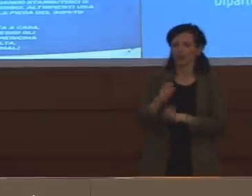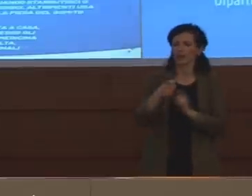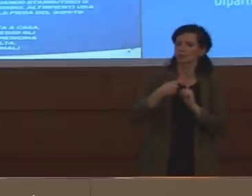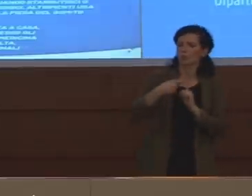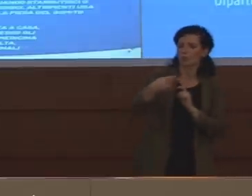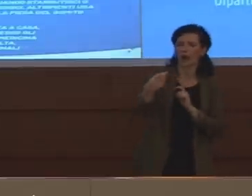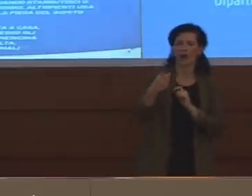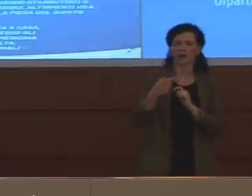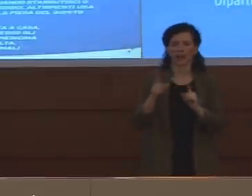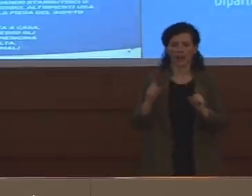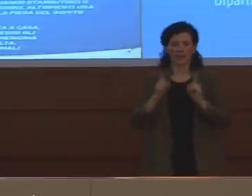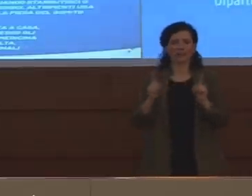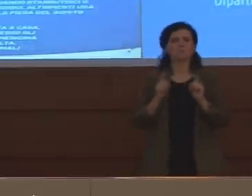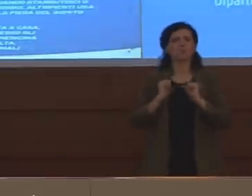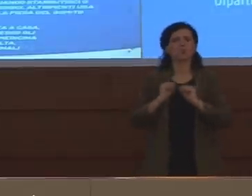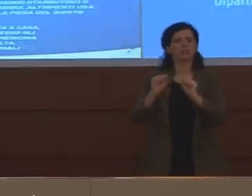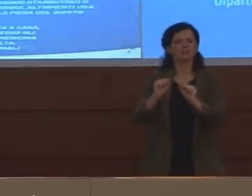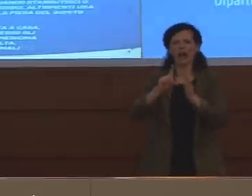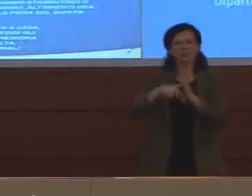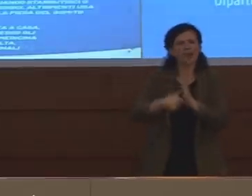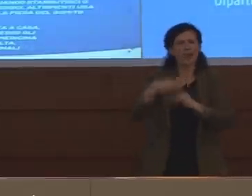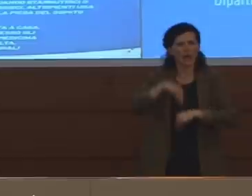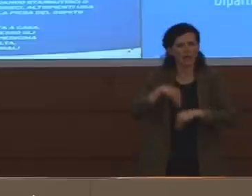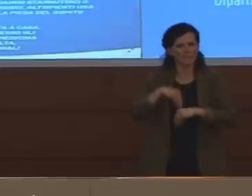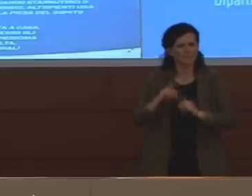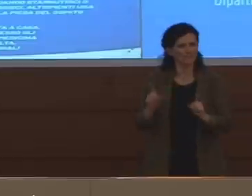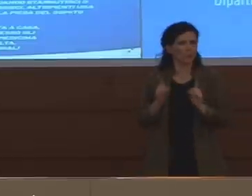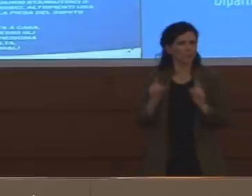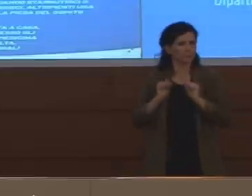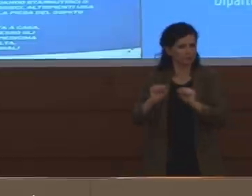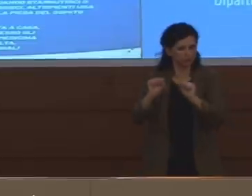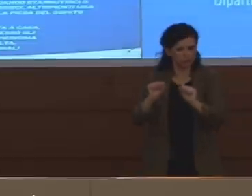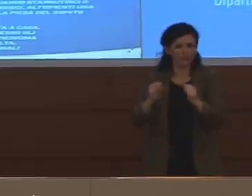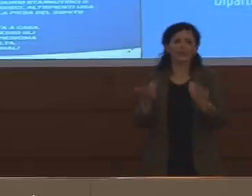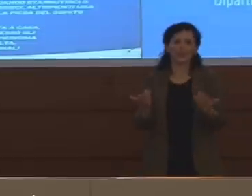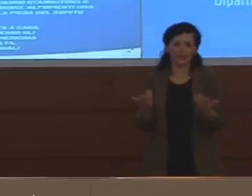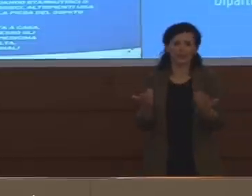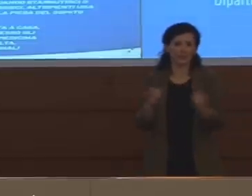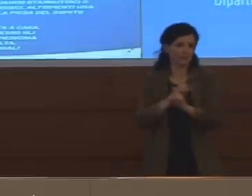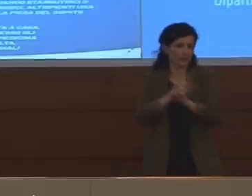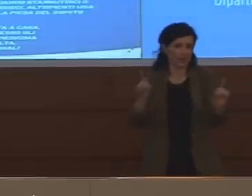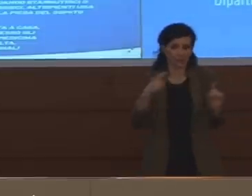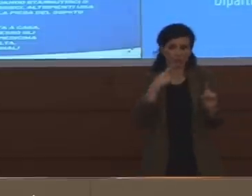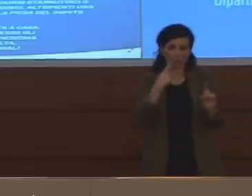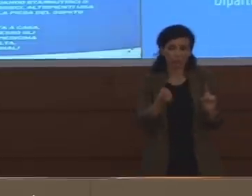Ed è il motivo per cui abbiamo detto, tra le altre ragioni, che questo